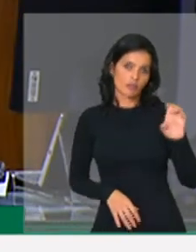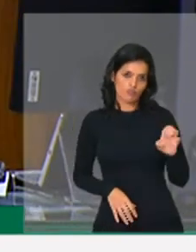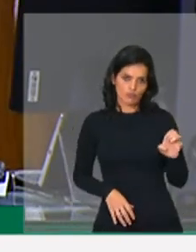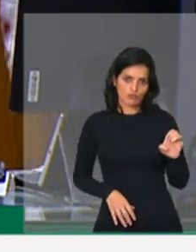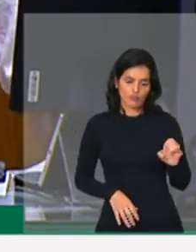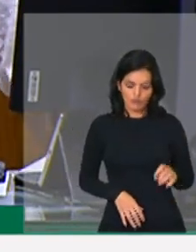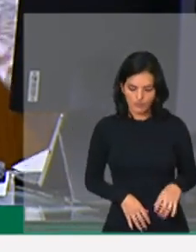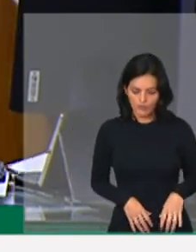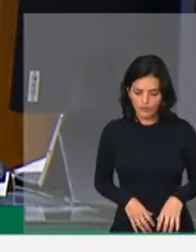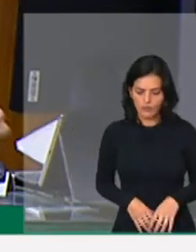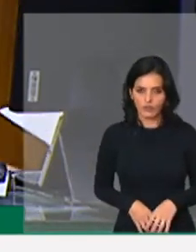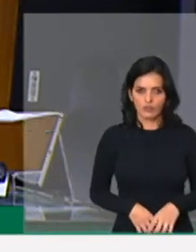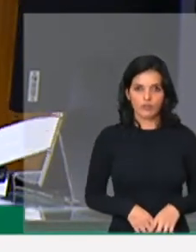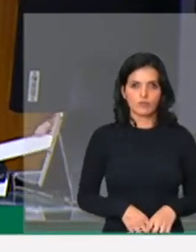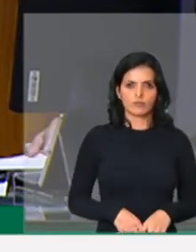FUNDO DE INVESTIMENTO DO NORDESTE... E AGORA PELO TEXTO